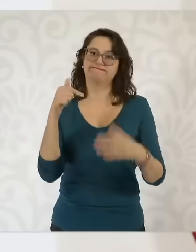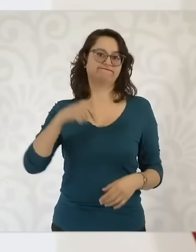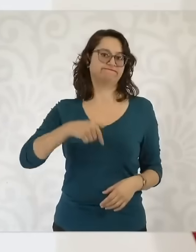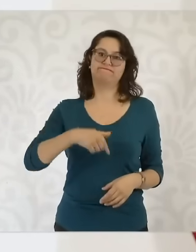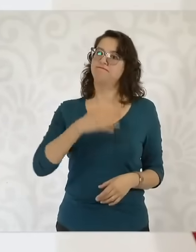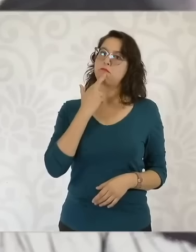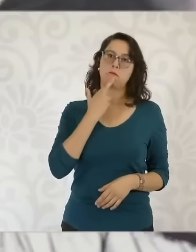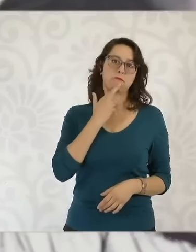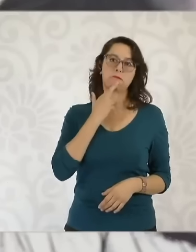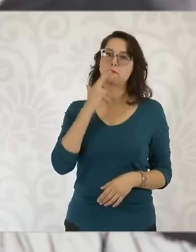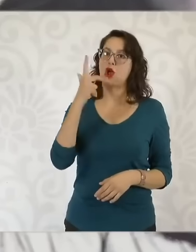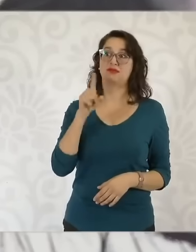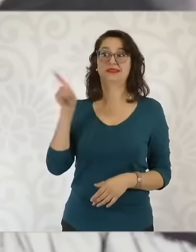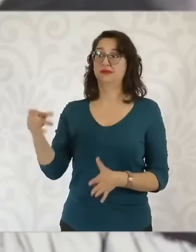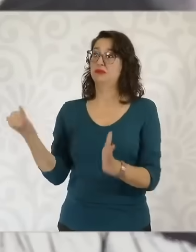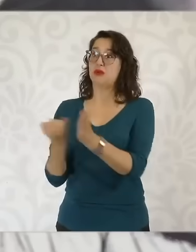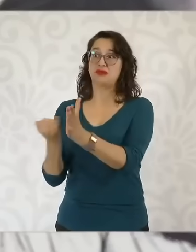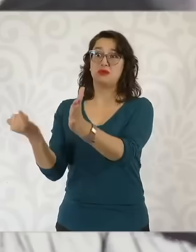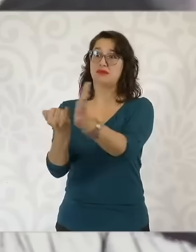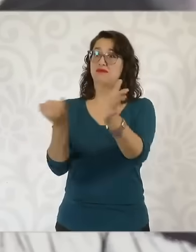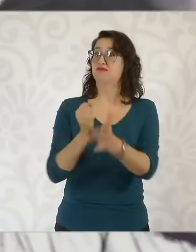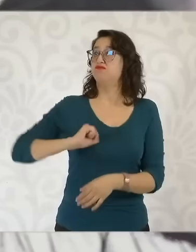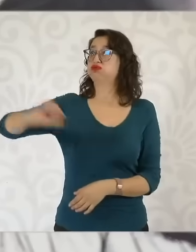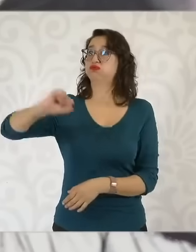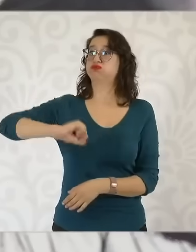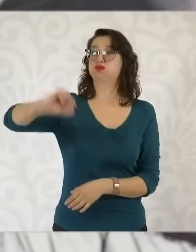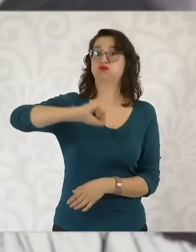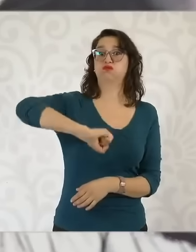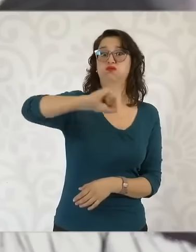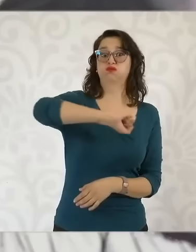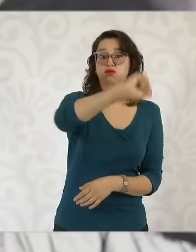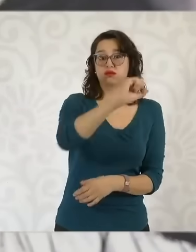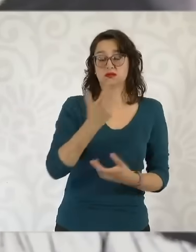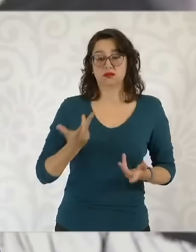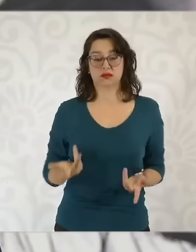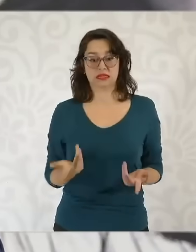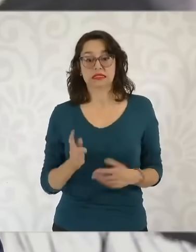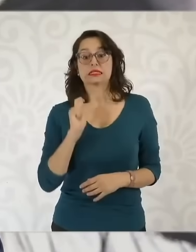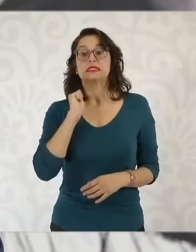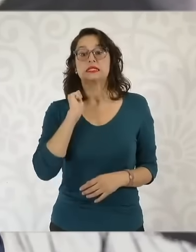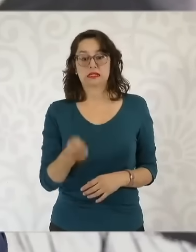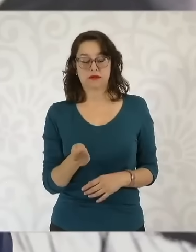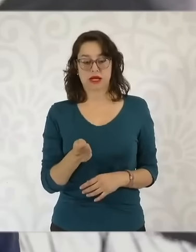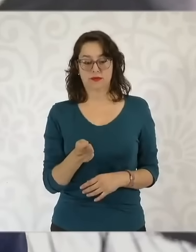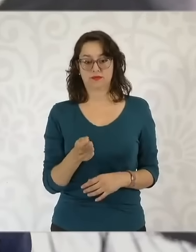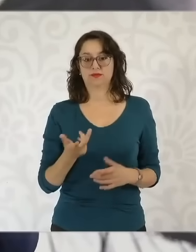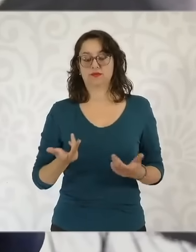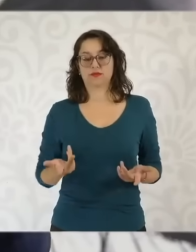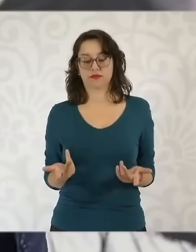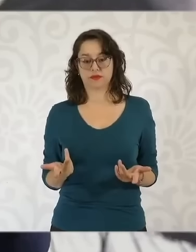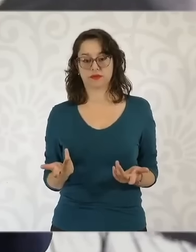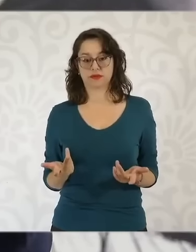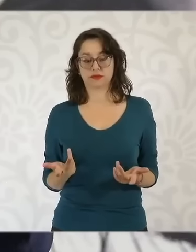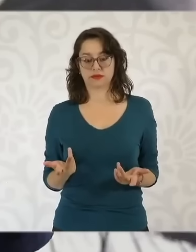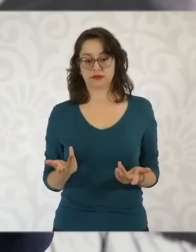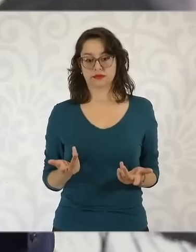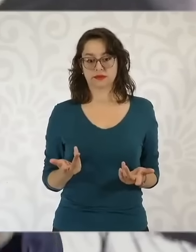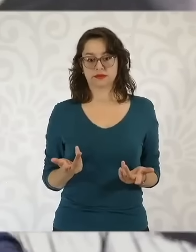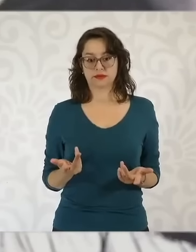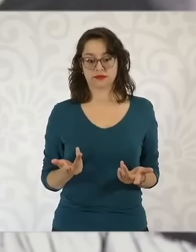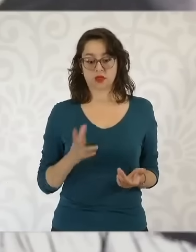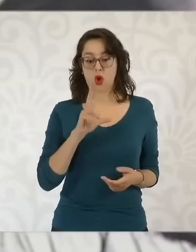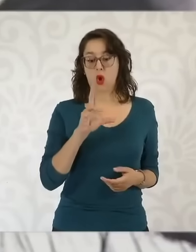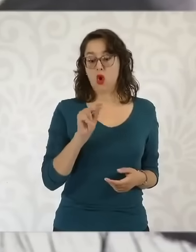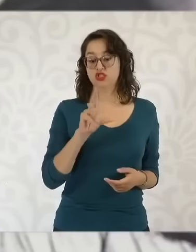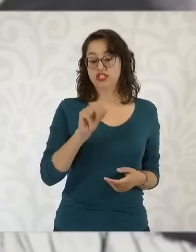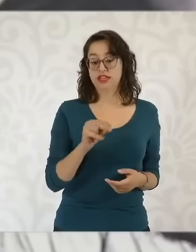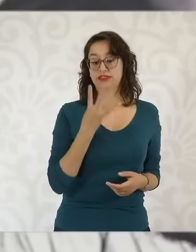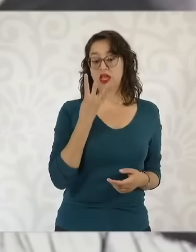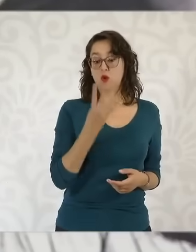diferentes aranceles. Es decir, al quedar el 84.4% 4% de nuestro comercio amparado con el tratado de